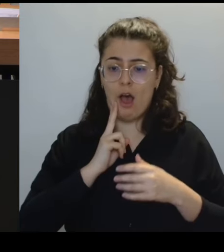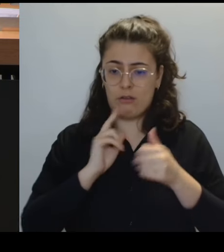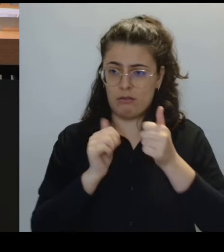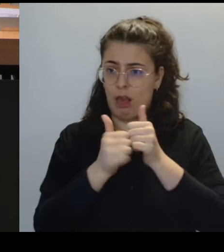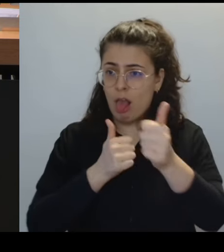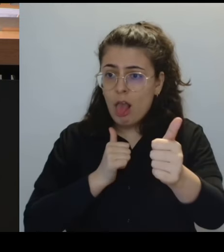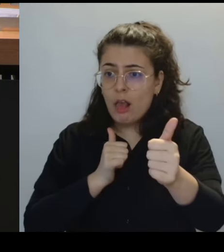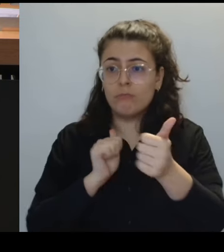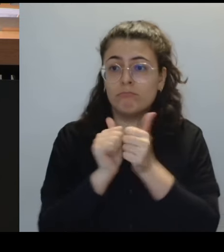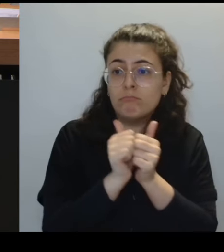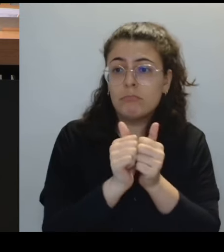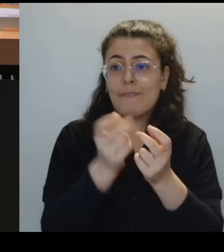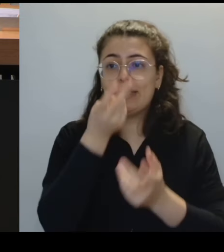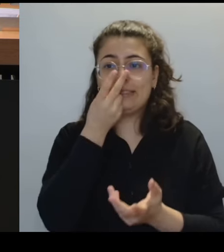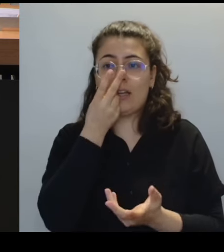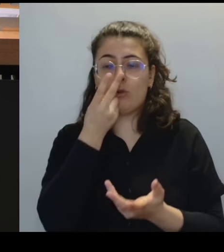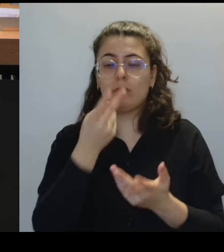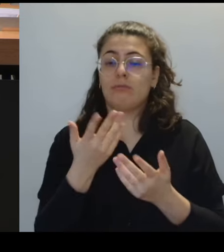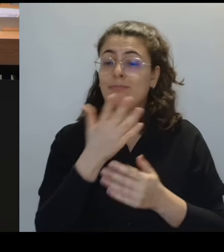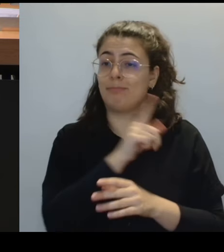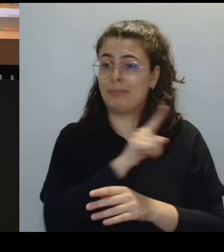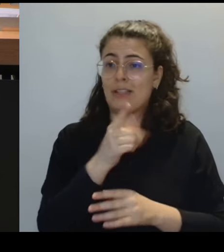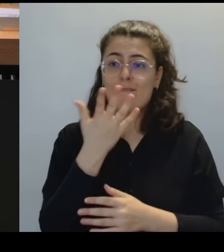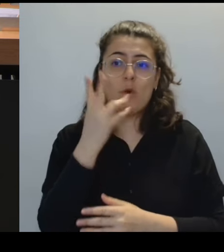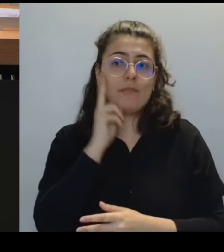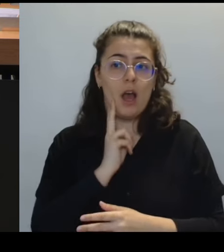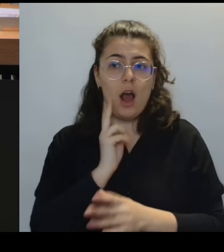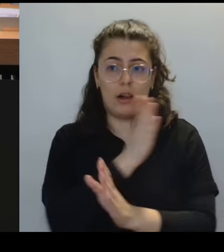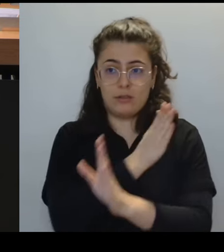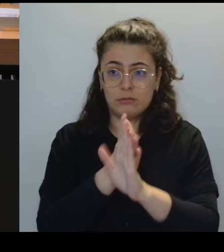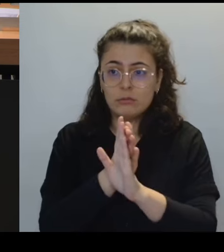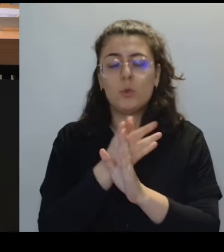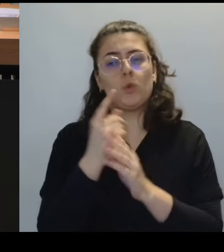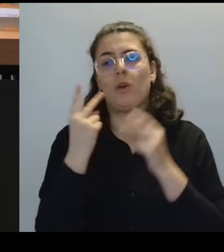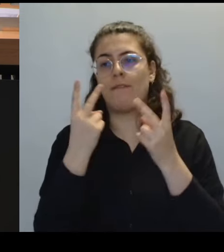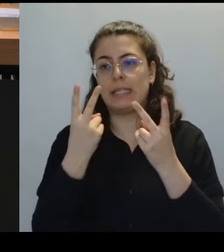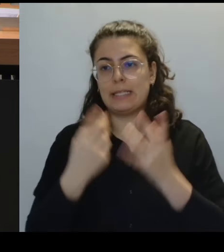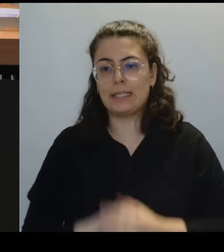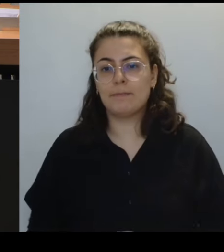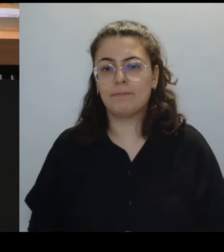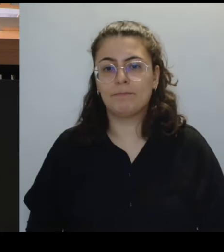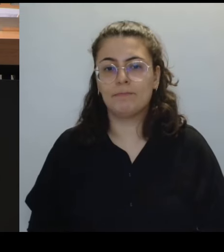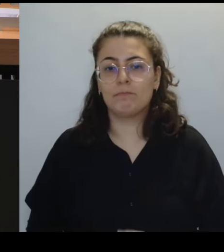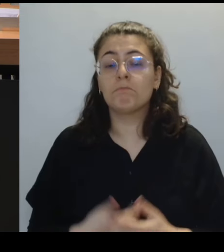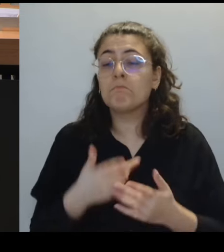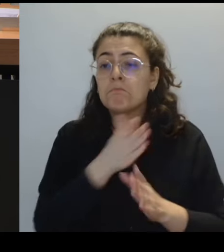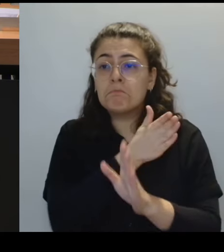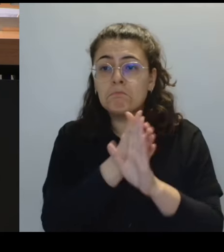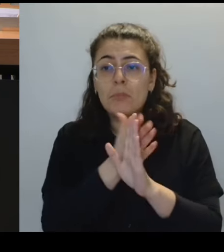ein hoher Stellenwert eingeräumt. Bis ein Kind fünf ist, durchläuft es von der Geburt an neun verpflichtende